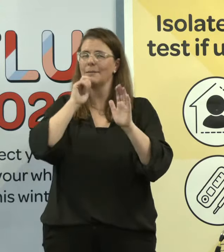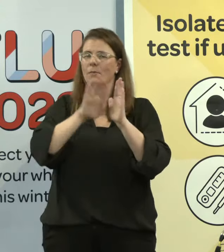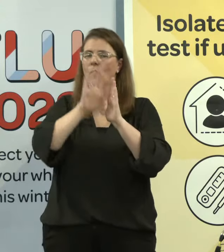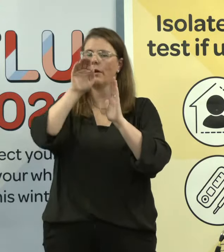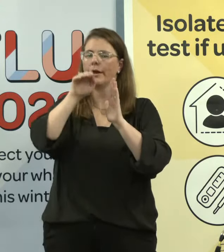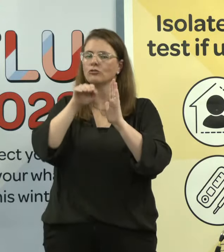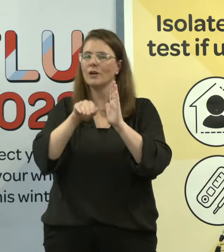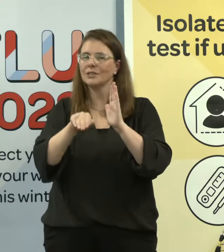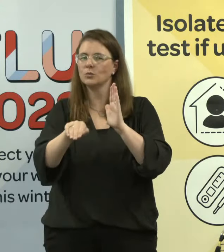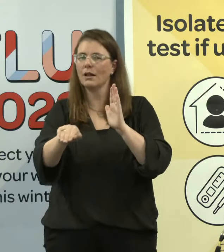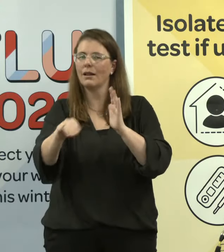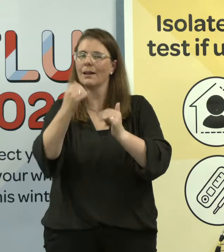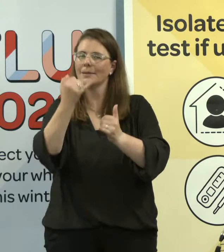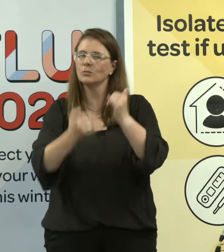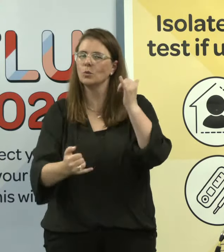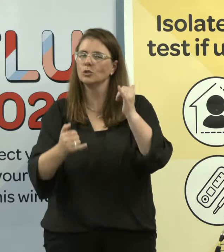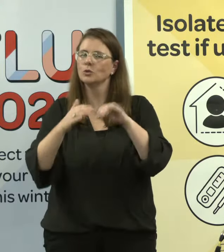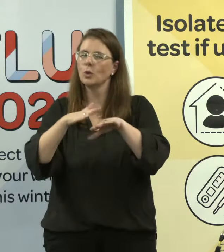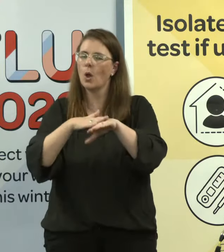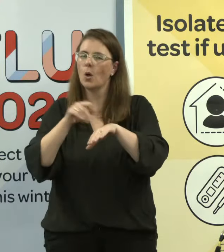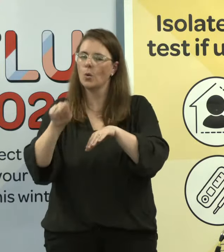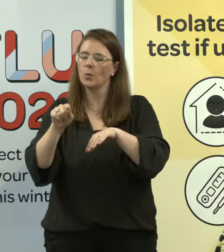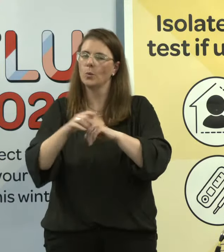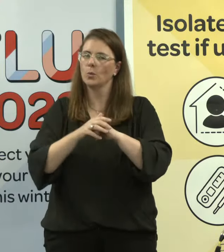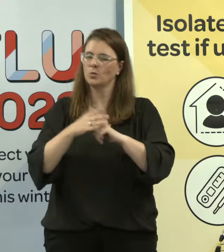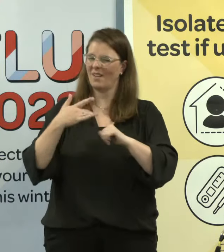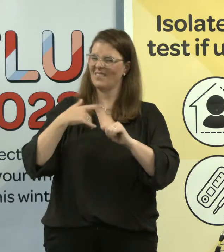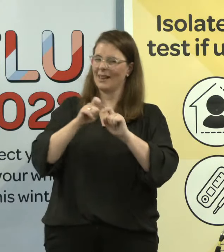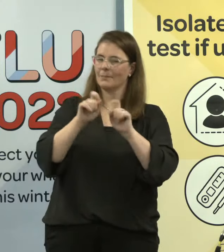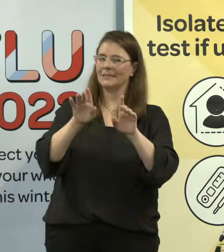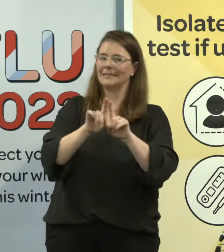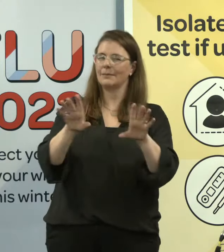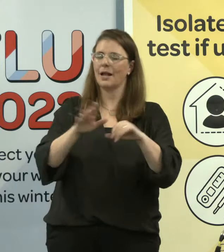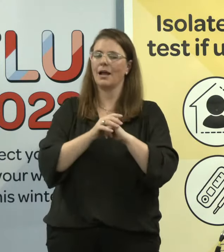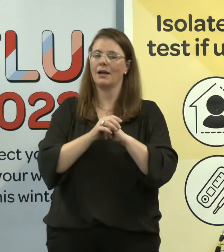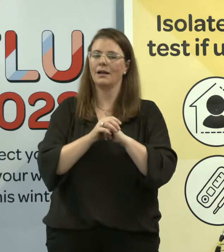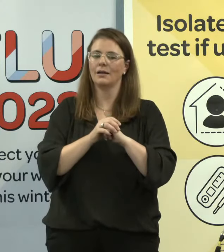pari atu i nga waahi o te metro